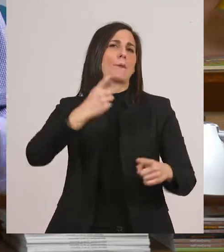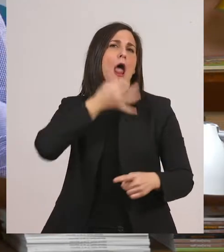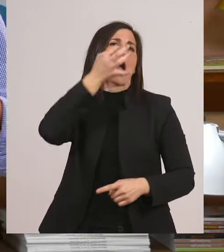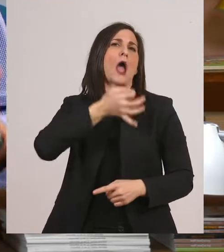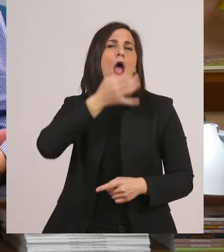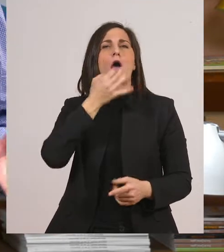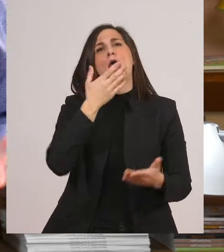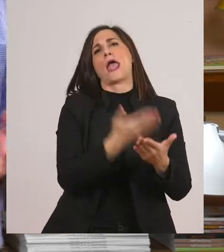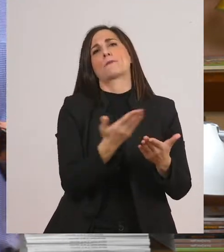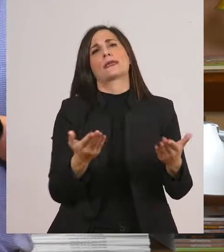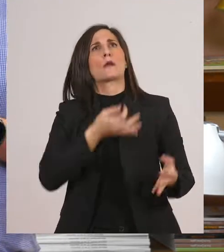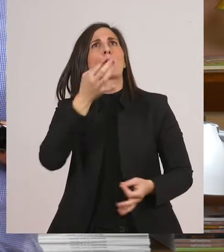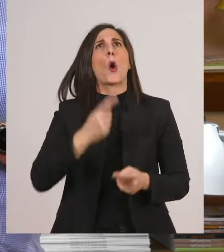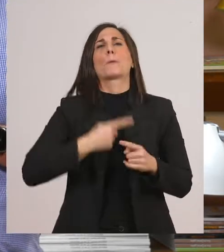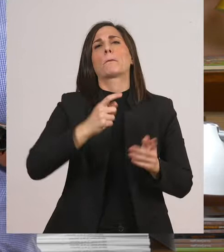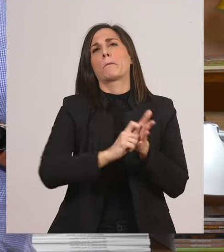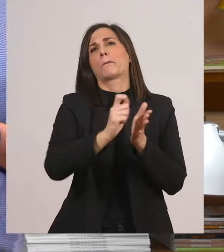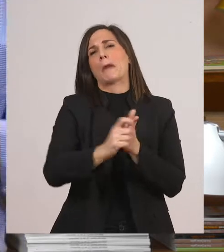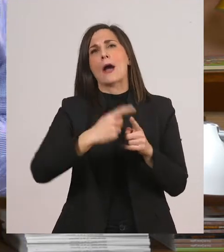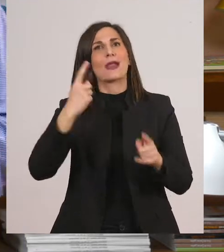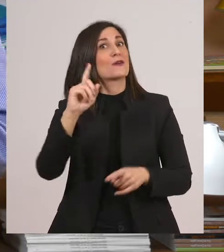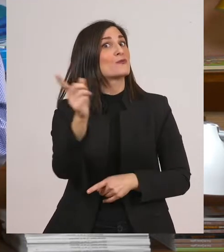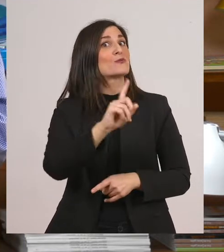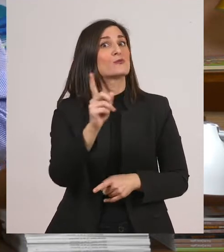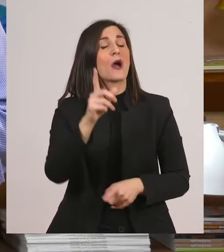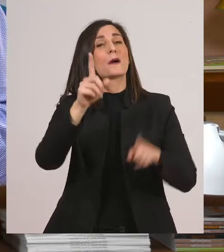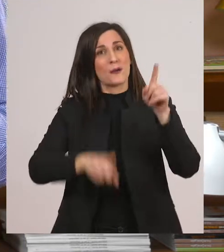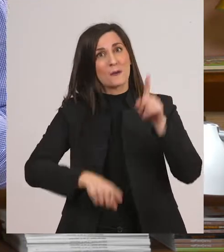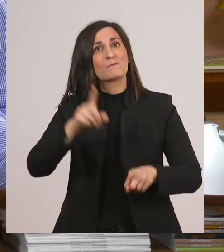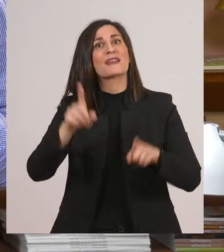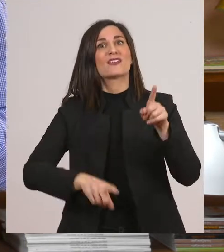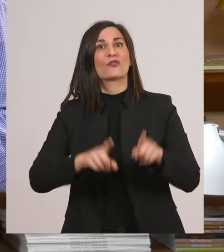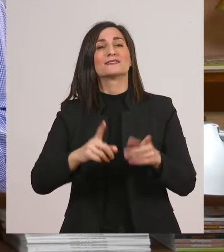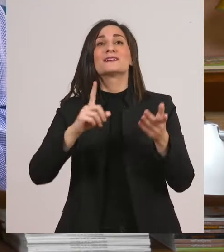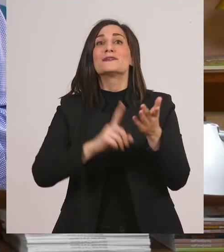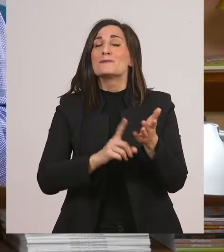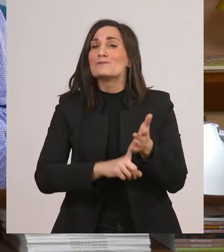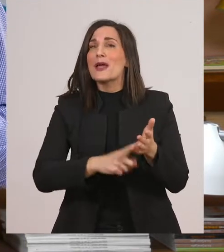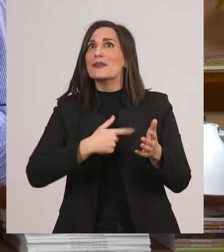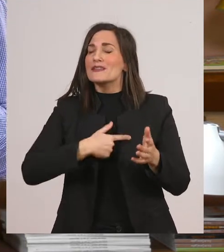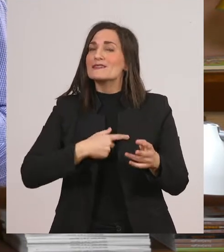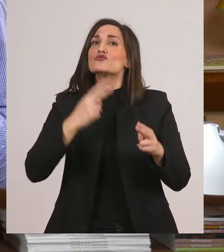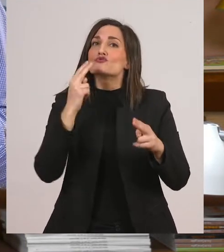να τα εκδηλώνουμε στους άλλους; Όχι πάντα. Για να είναι σωστό ένα επιχείρημα πρέπει να πληροί κάποιες προϋποθέσεις.